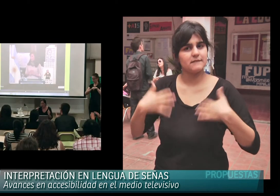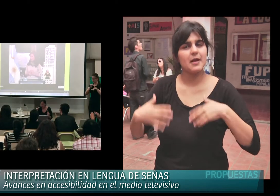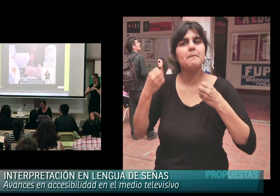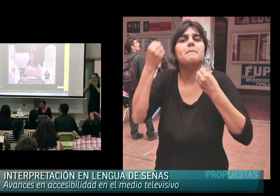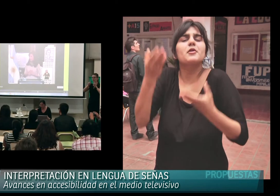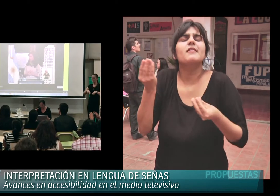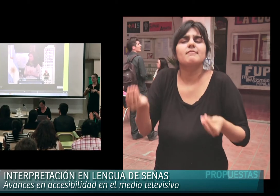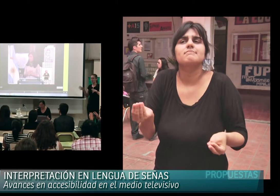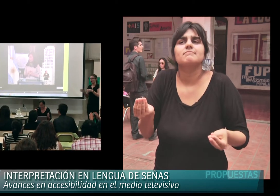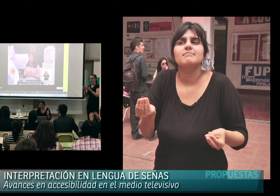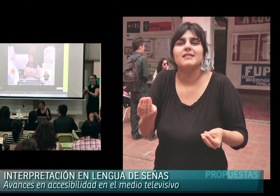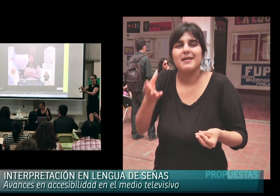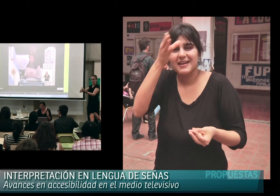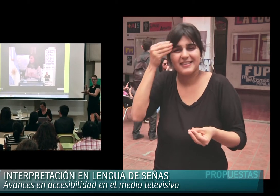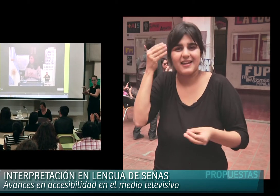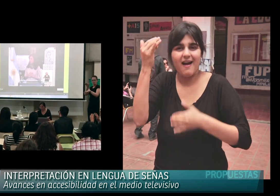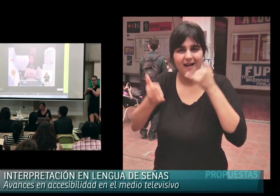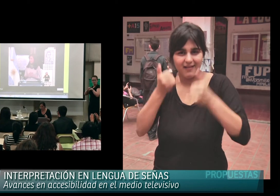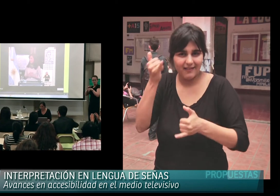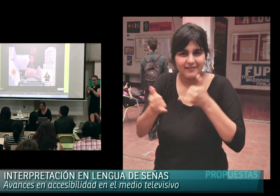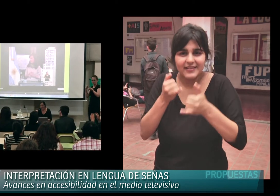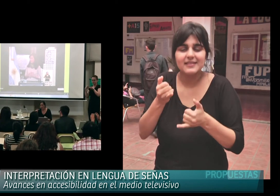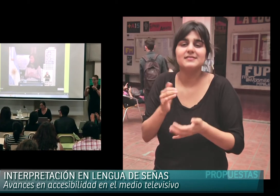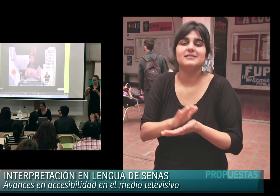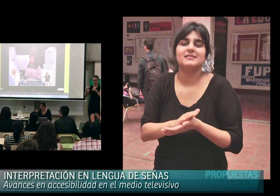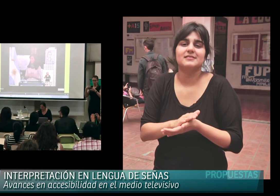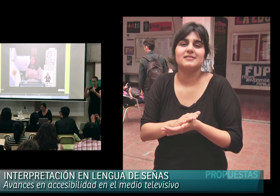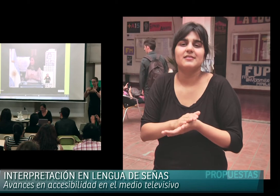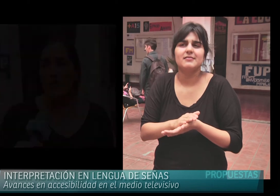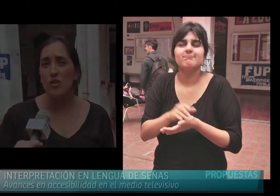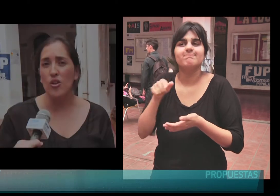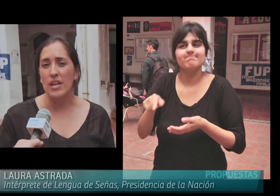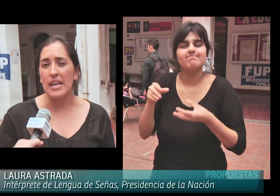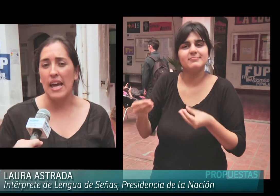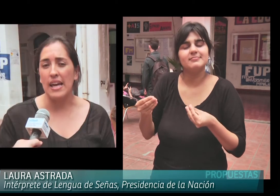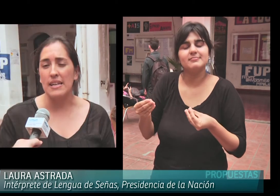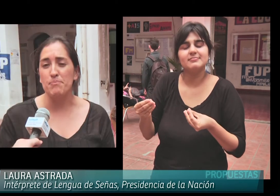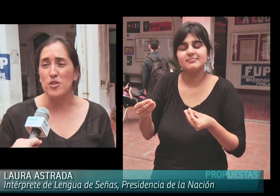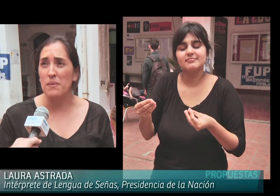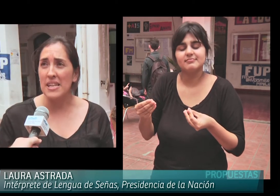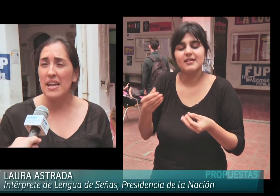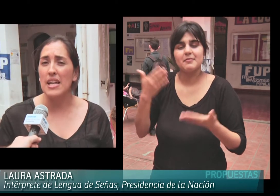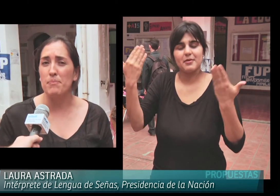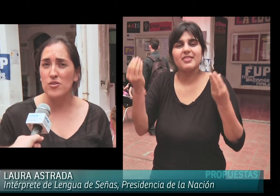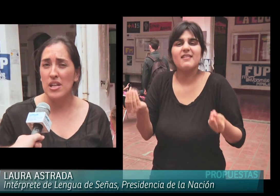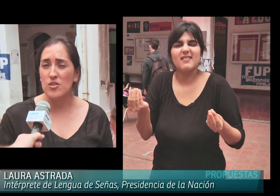de la presidenta de la nación, y con este hecho lo que posibilita que las personas sordas hoy,